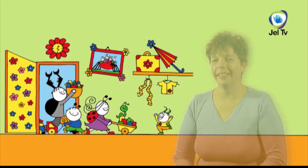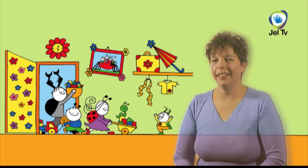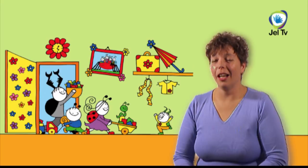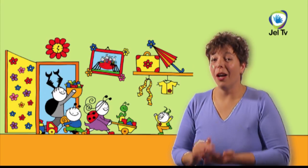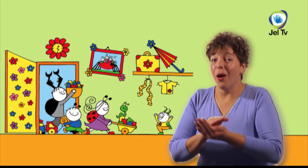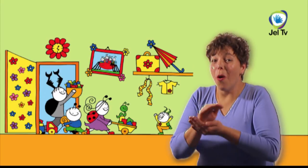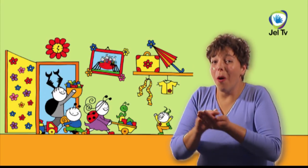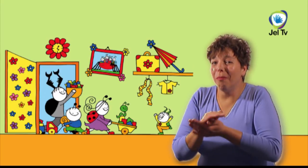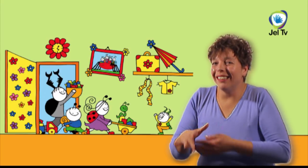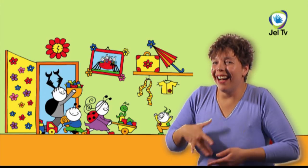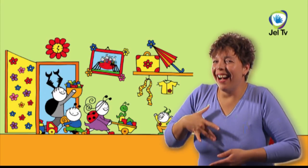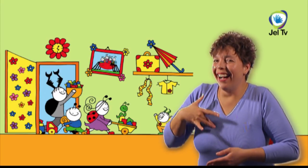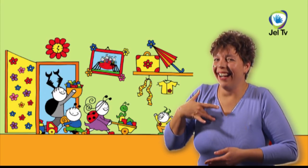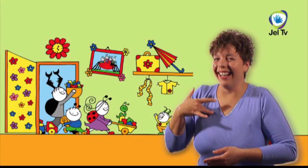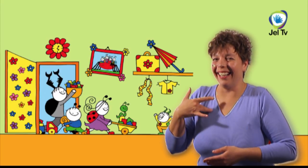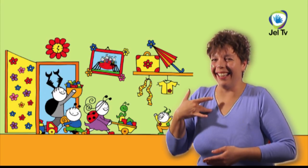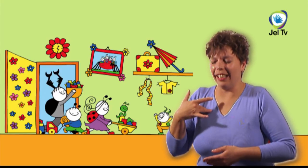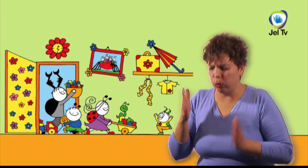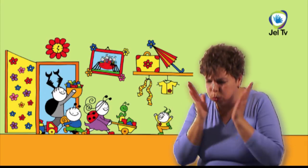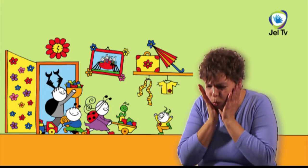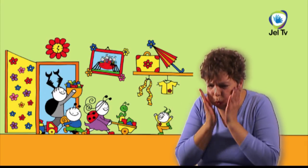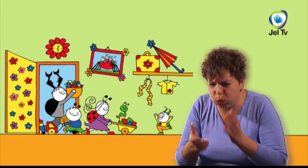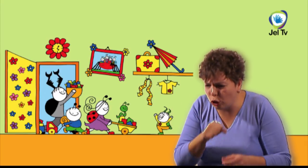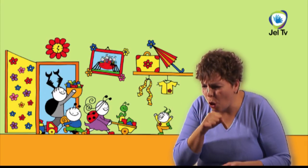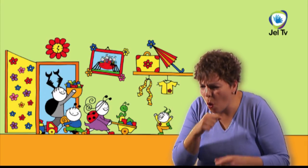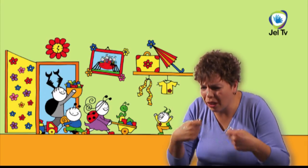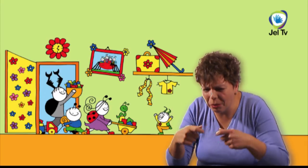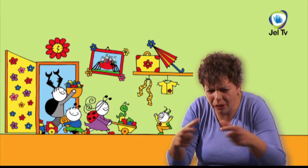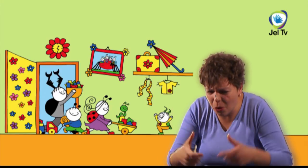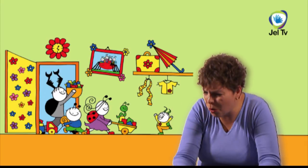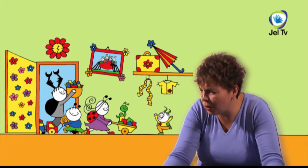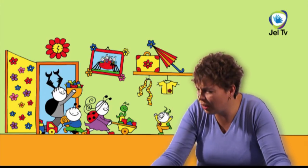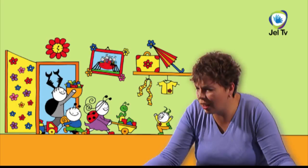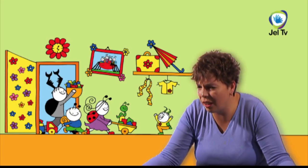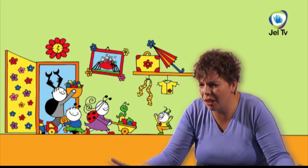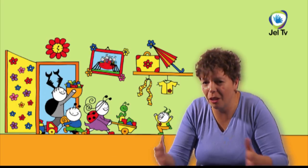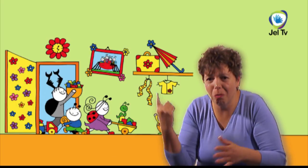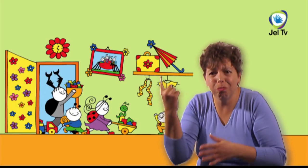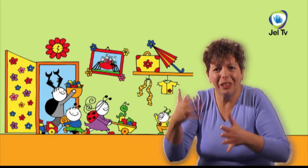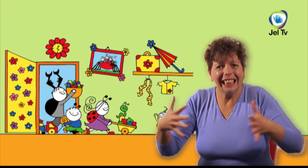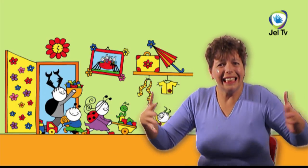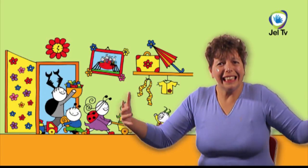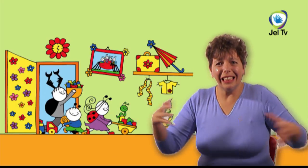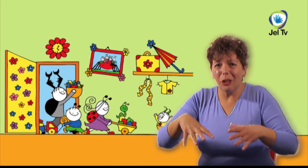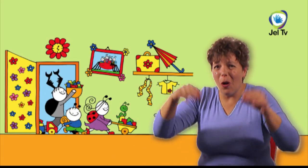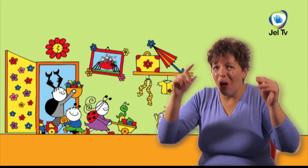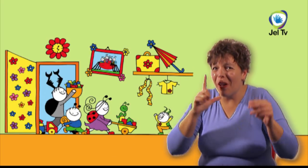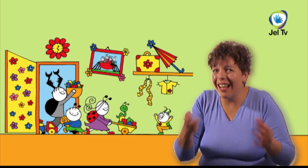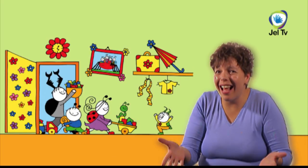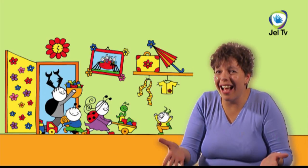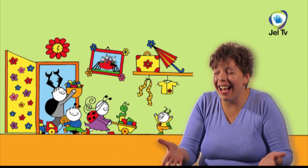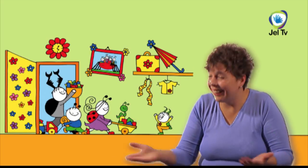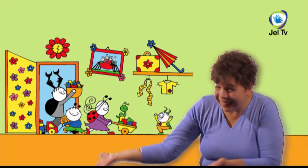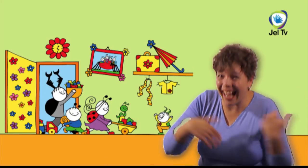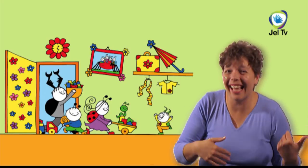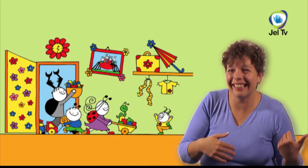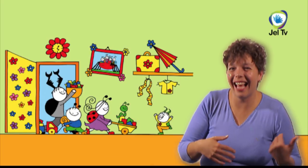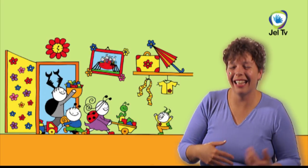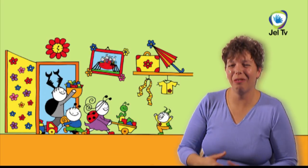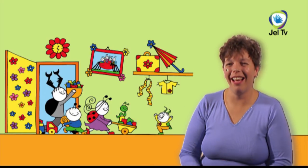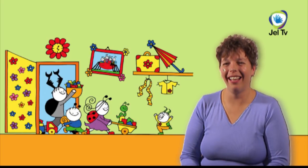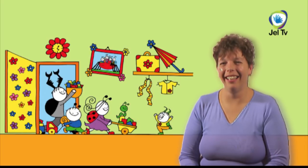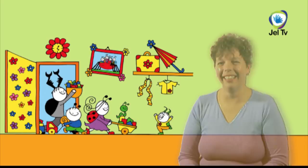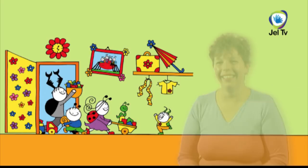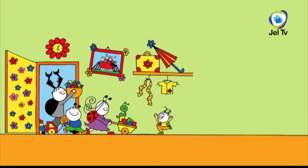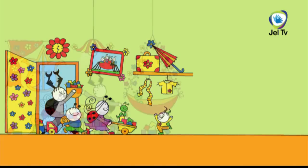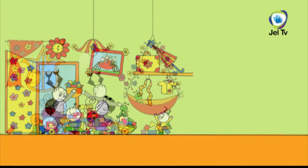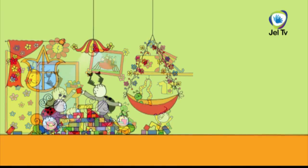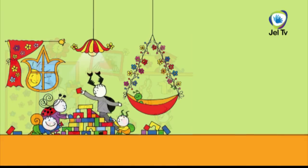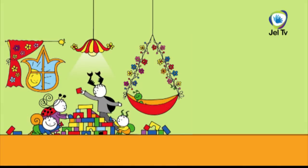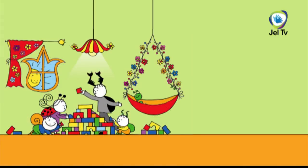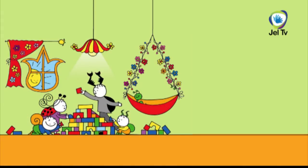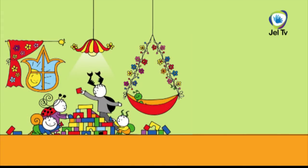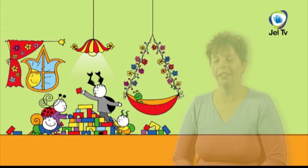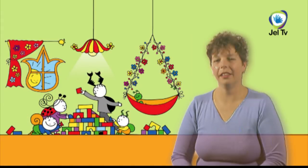Hű, mennyi építőkocka! Mekkora torony lesz ebből! Gyertek be! -kiáltott a kis virágbogár,és nagyot ugrott örömében.